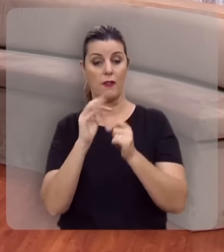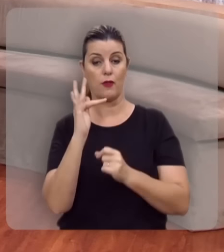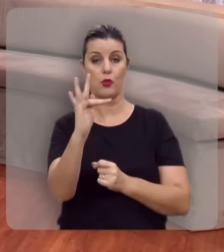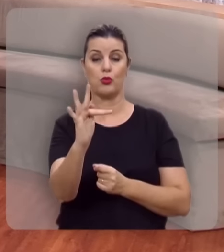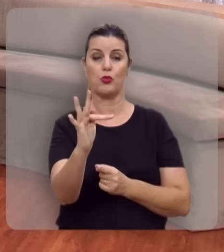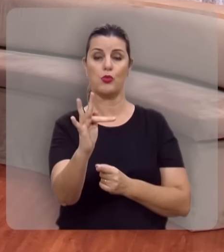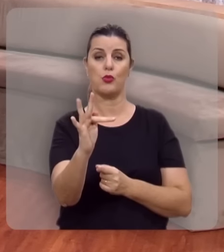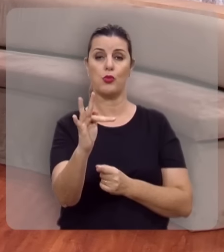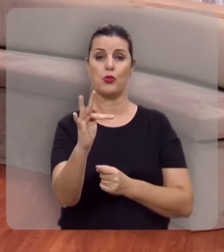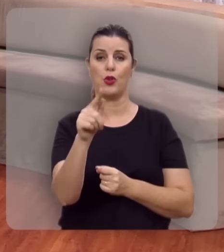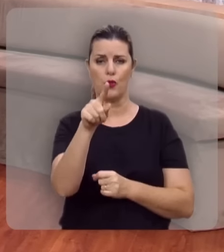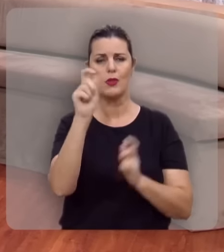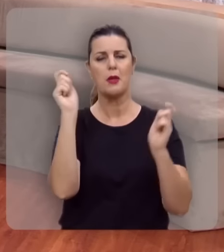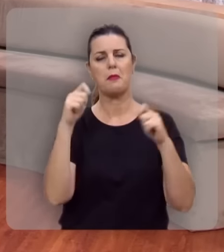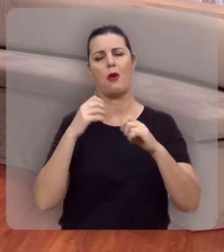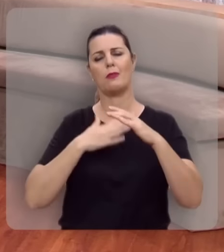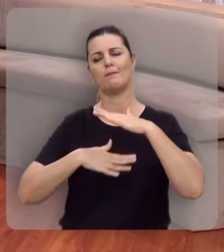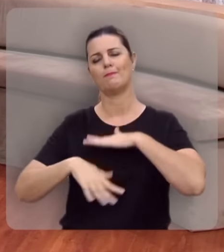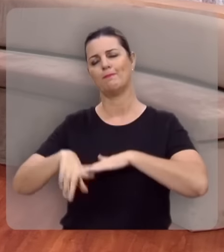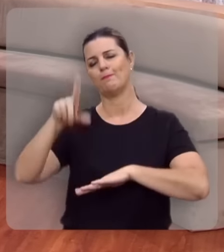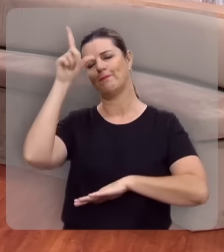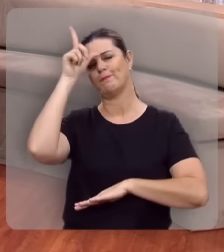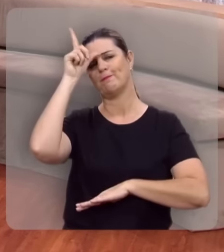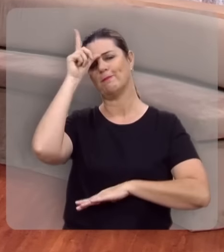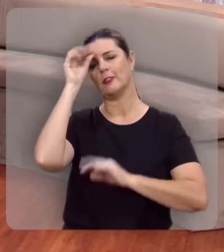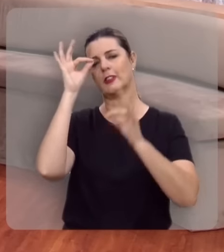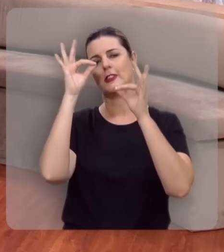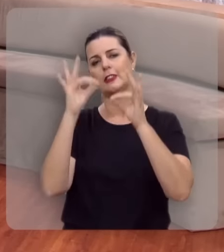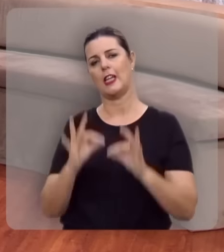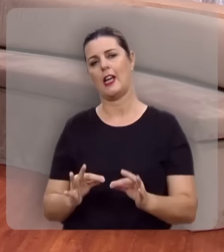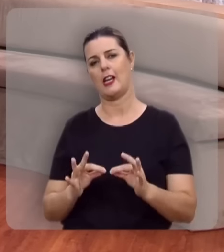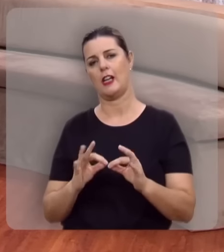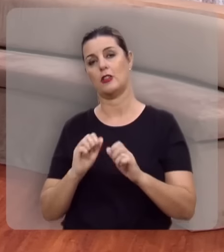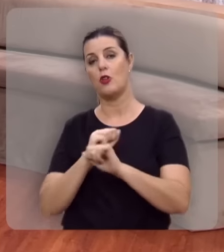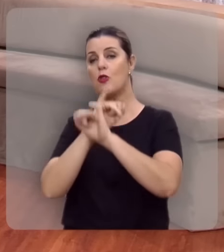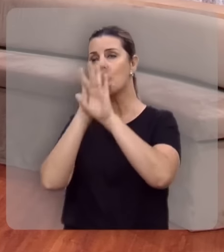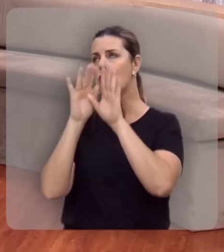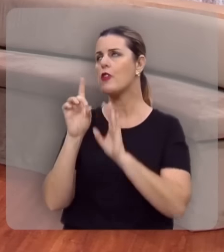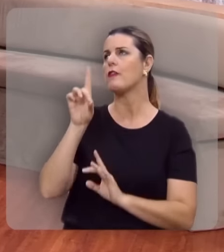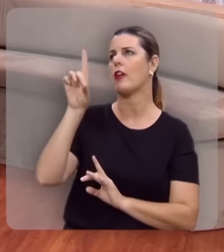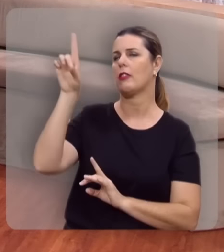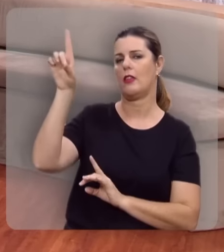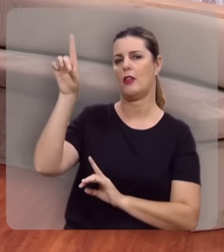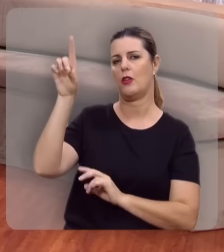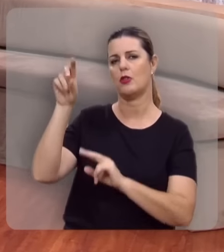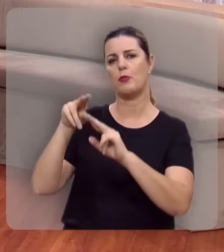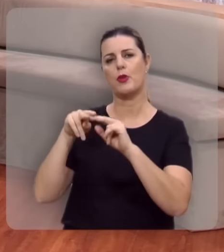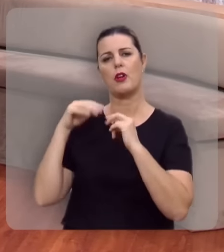então você pode descansar nessa segurança e glorificar a Deus por tão grande salvação.